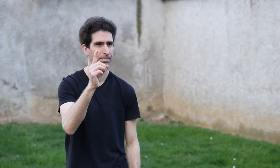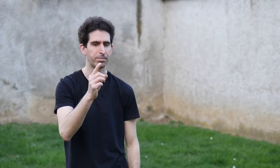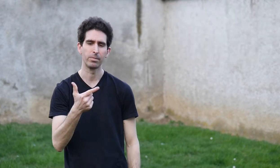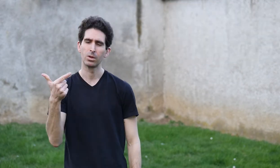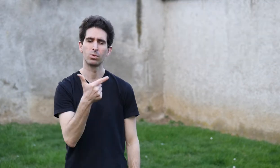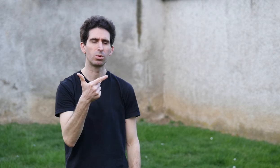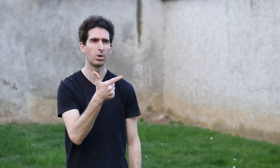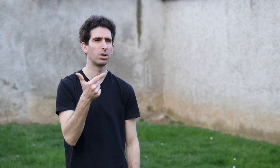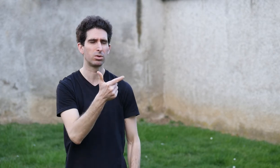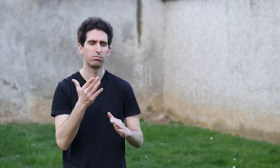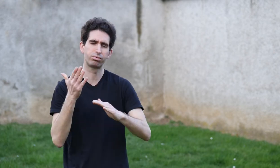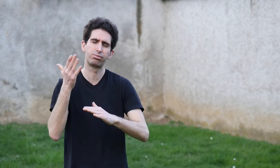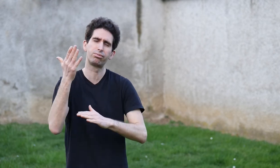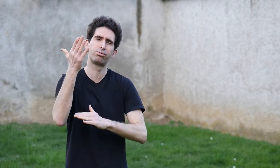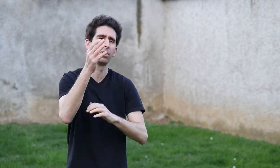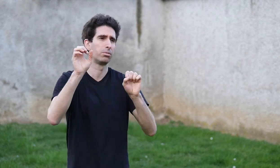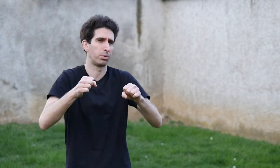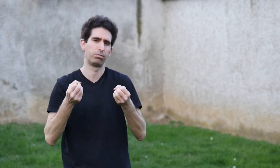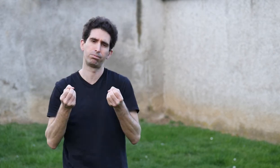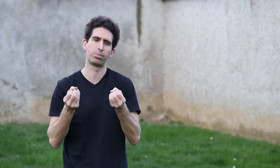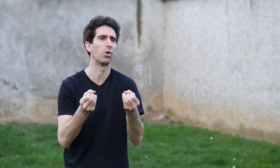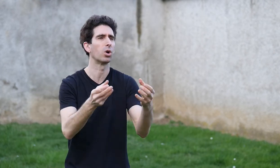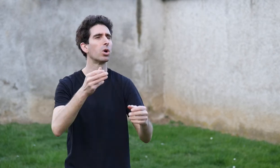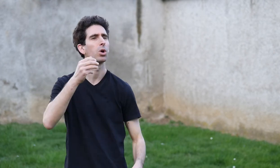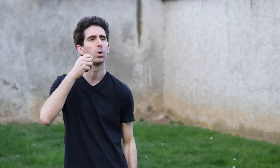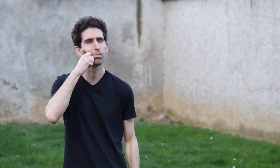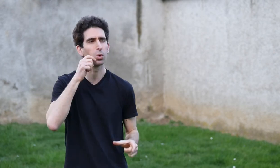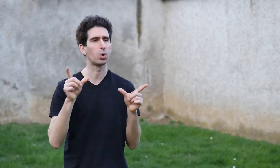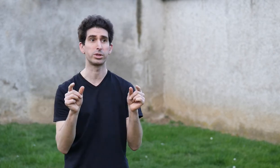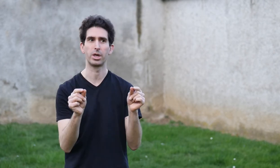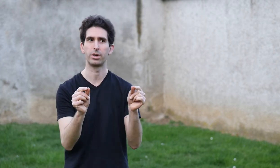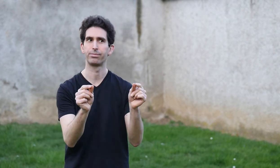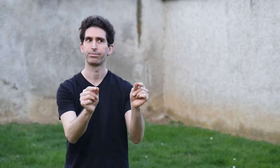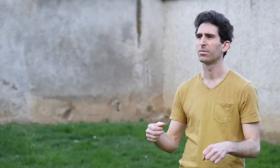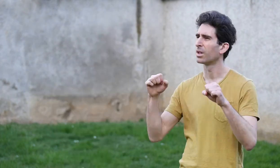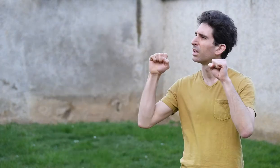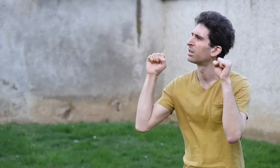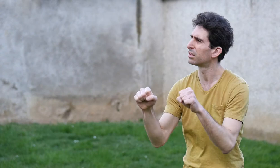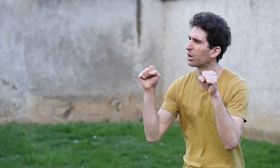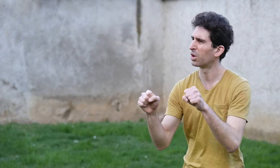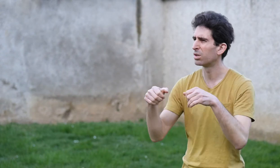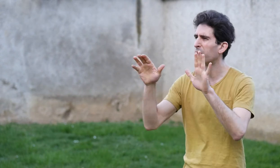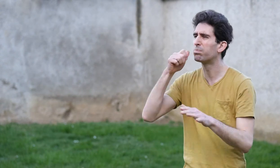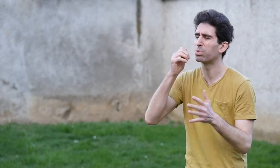Tous les deux peuvent provoquer à long terme des cancers de la peau. D'accord mais je ne veux pas